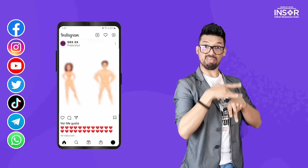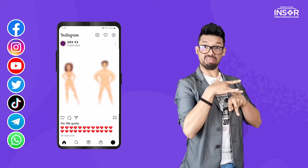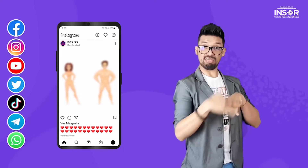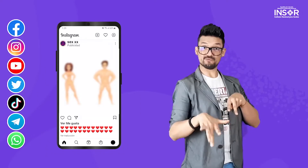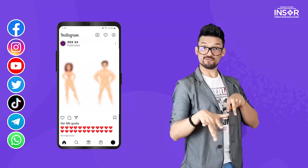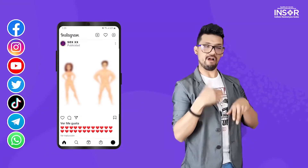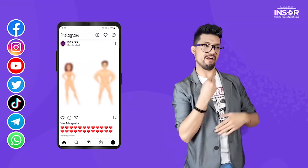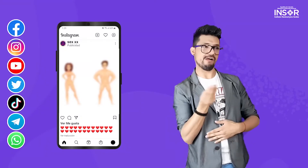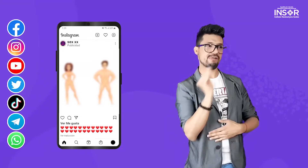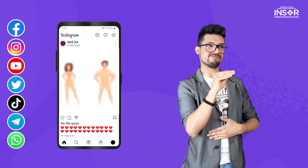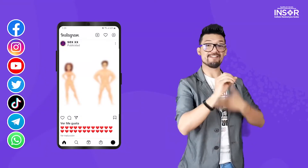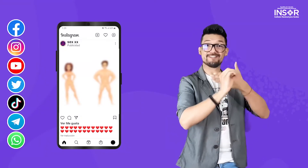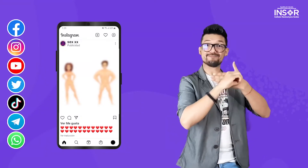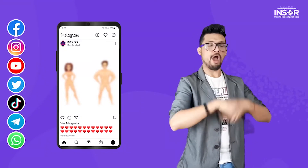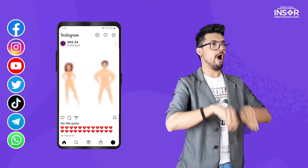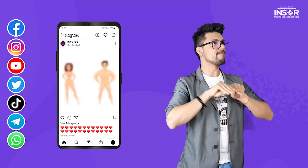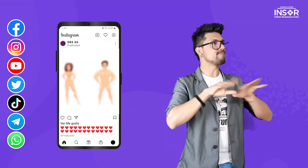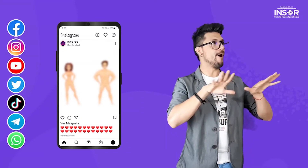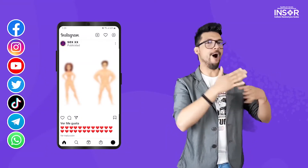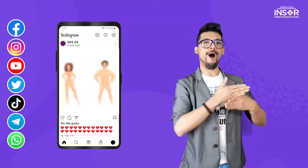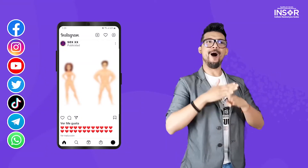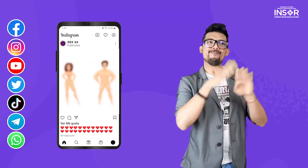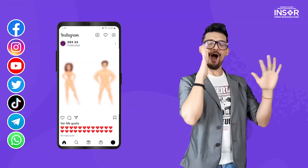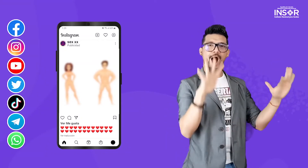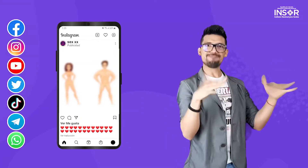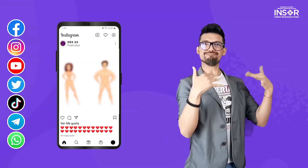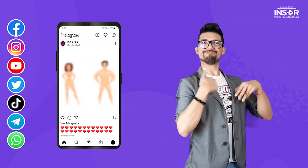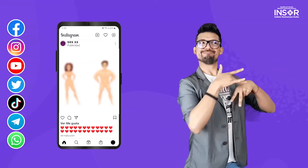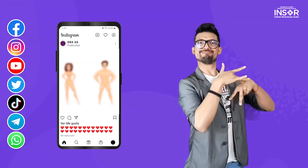en Instagram está prohibido compartir contenido en donde aparezcan desnudos,